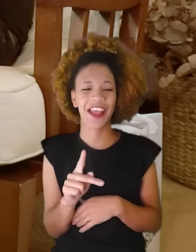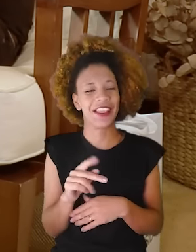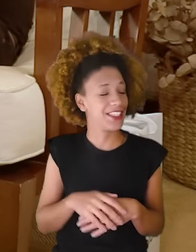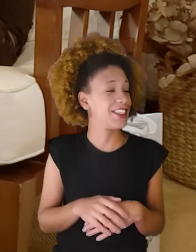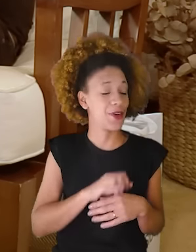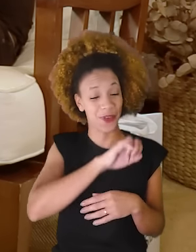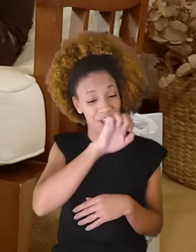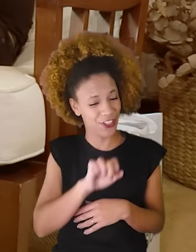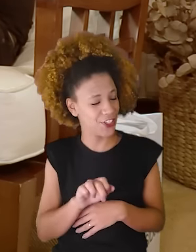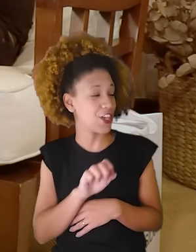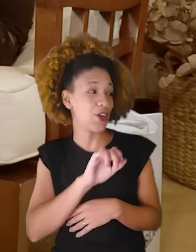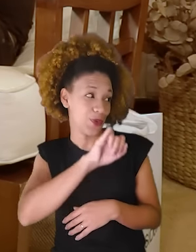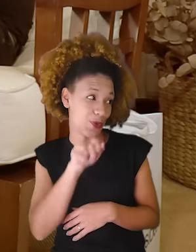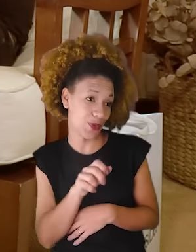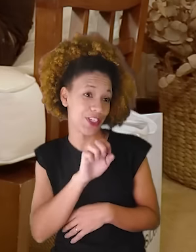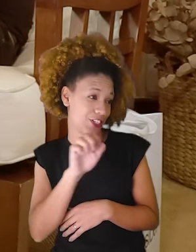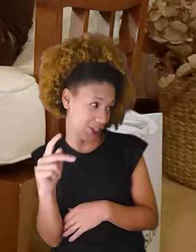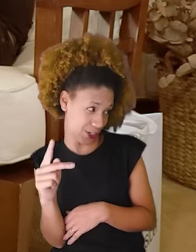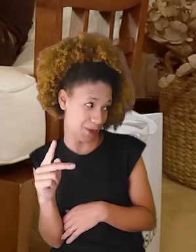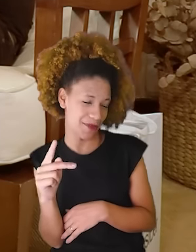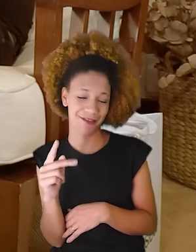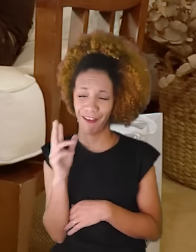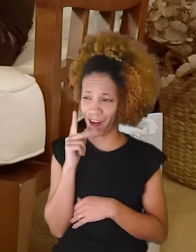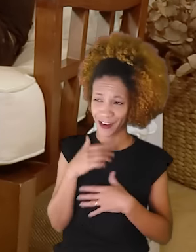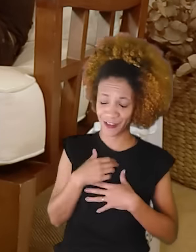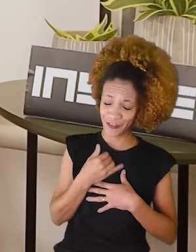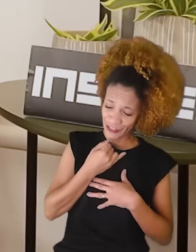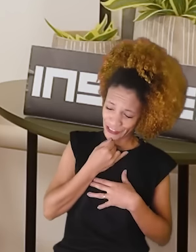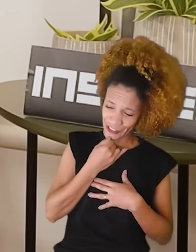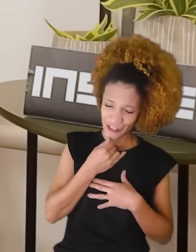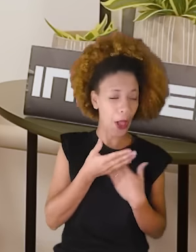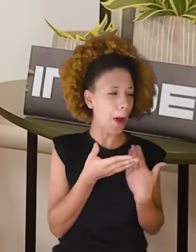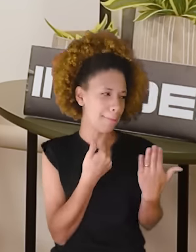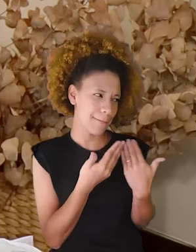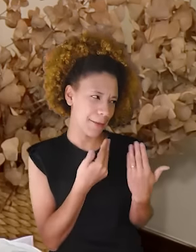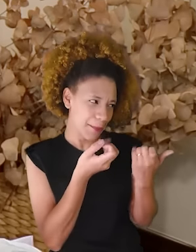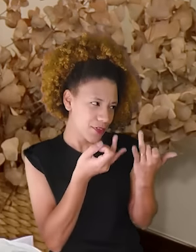pegar um jip Caraca Pô você tá até triste agora não vamos bater esse papo eu vou te contar mas